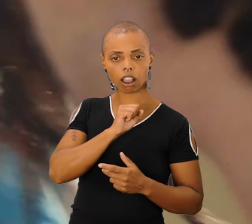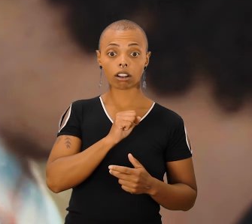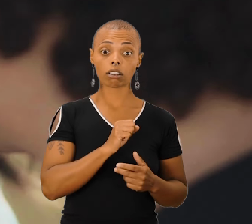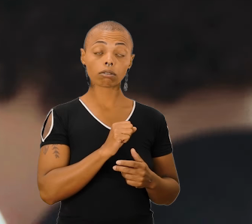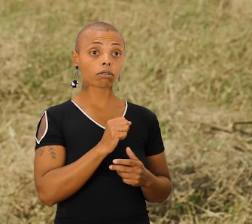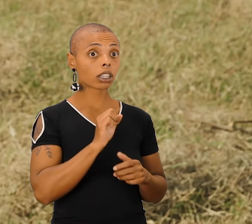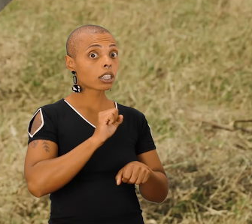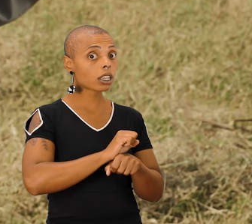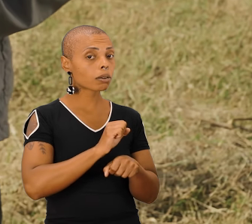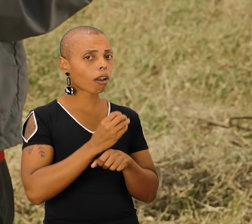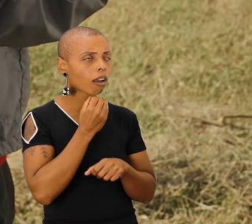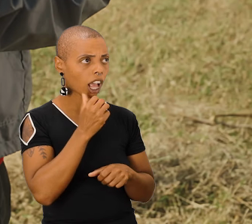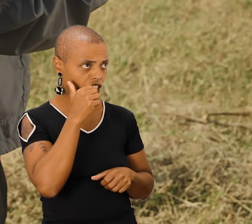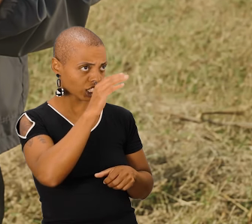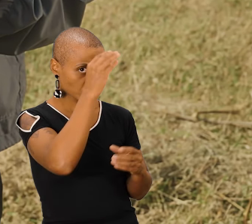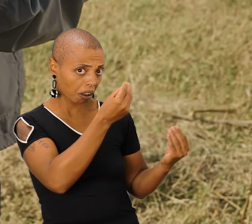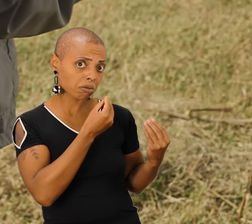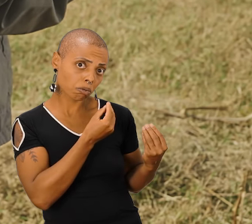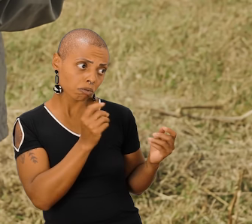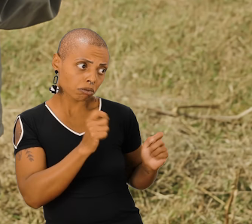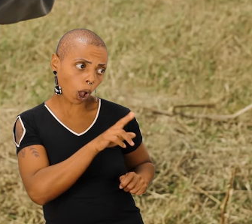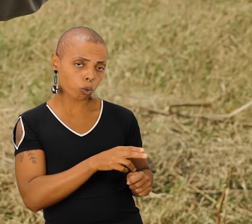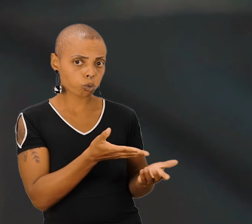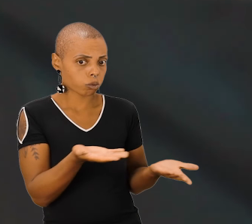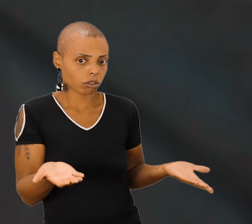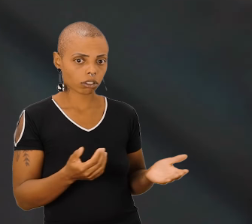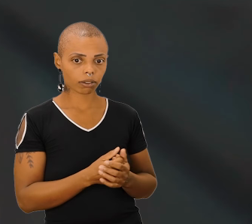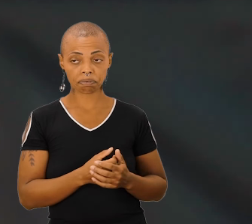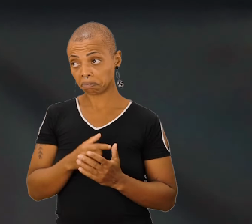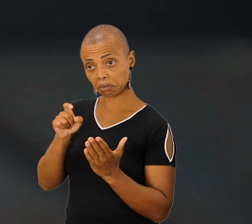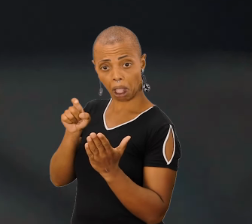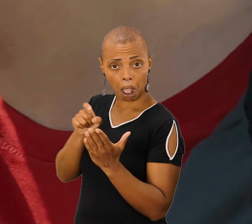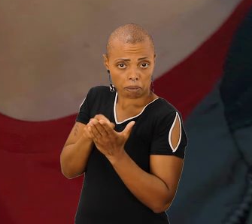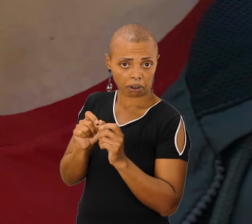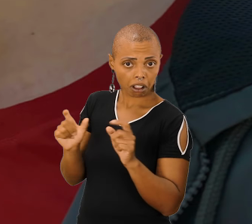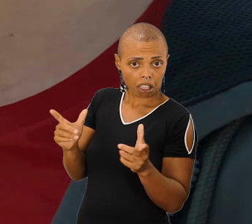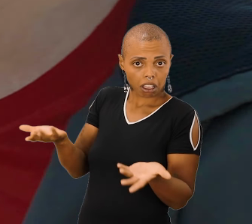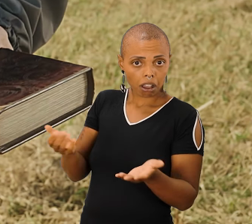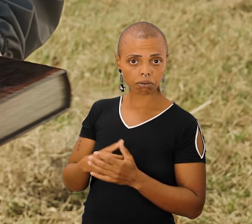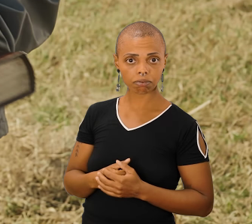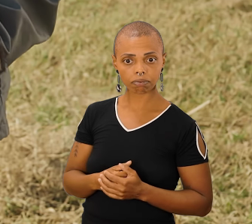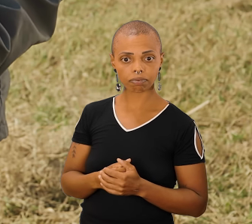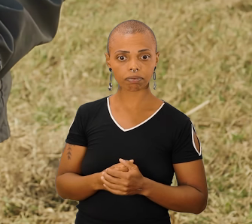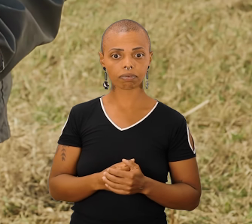Se a tia deixou pra gente, deve servir para alguma coisa. [Jotapê] Ah, aperta "ligar" então, prima. Suspense